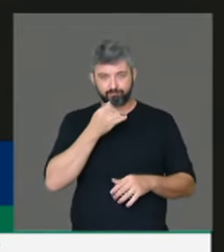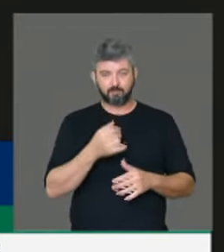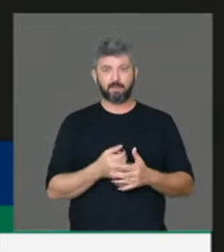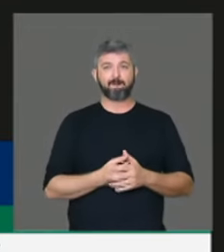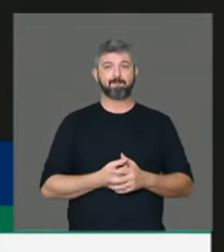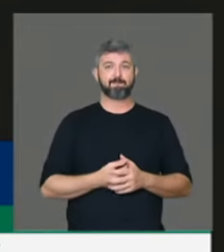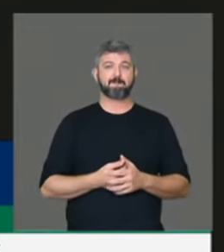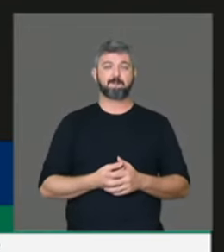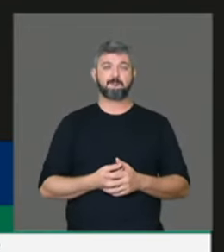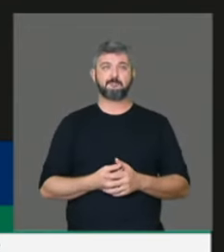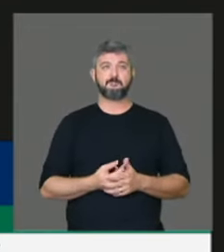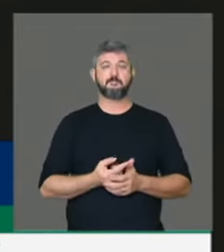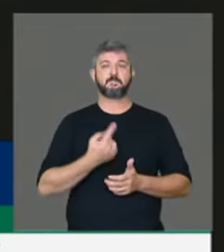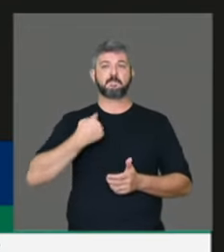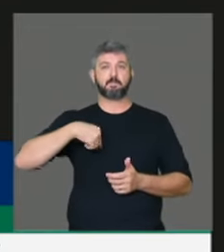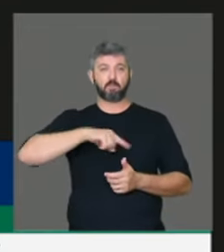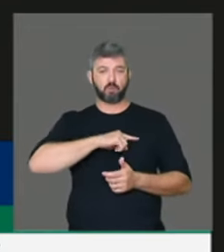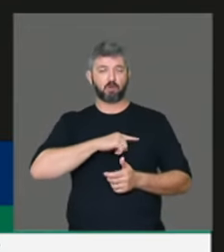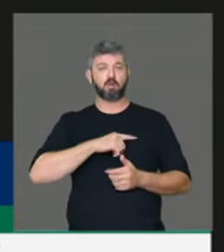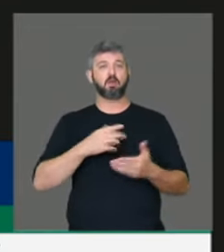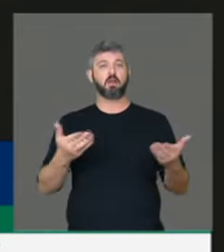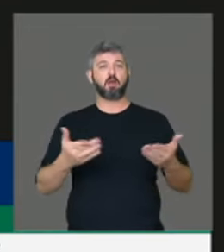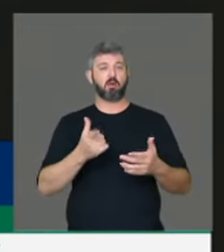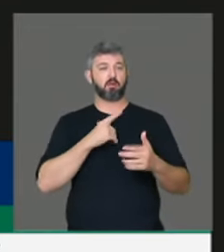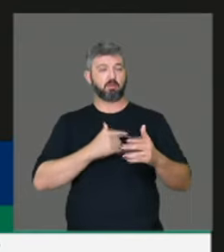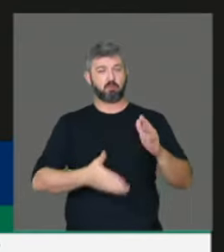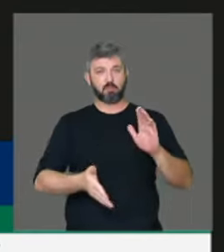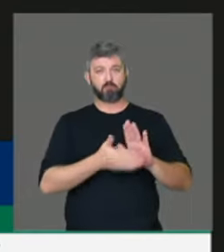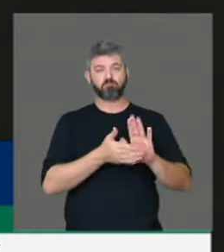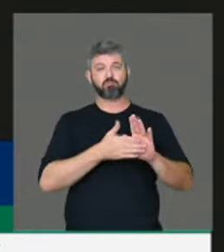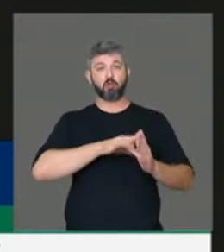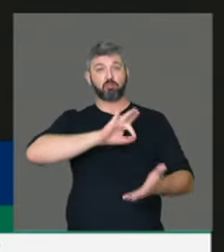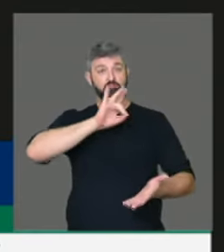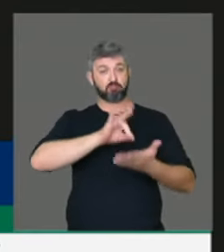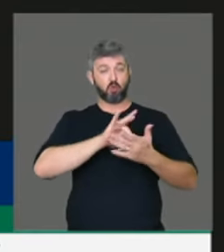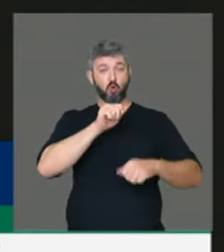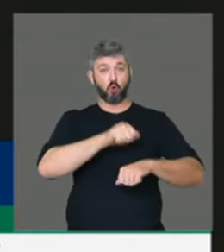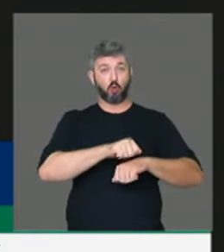UMA MEDIDA EFETIVA NUM MOMENTO TÃO... COMPLICADO PARA O NOSSO PAÍS. ENTÃO... ORIENTAMOS O VOTO SIM É URGÊ